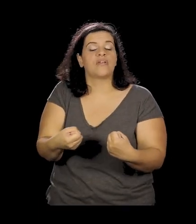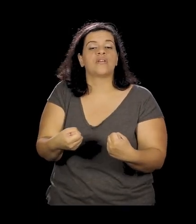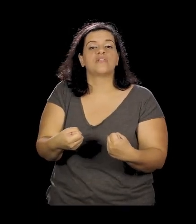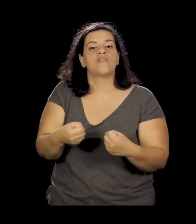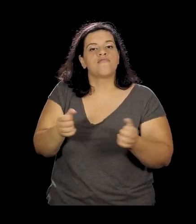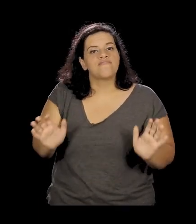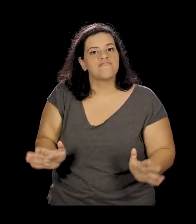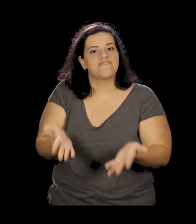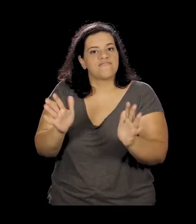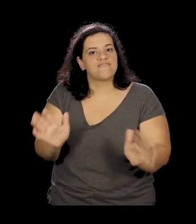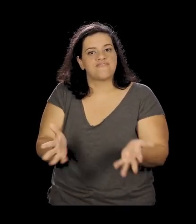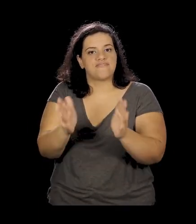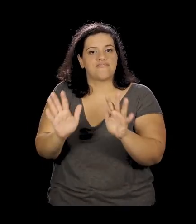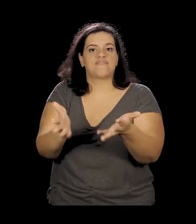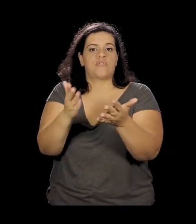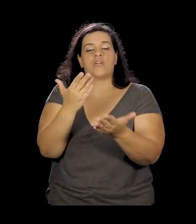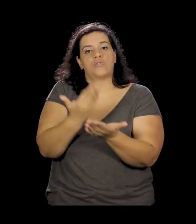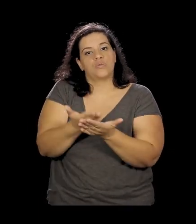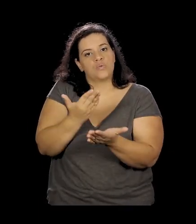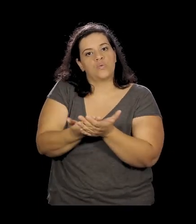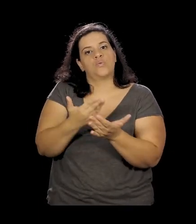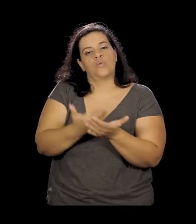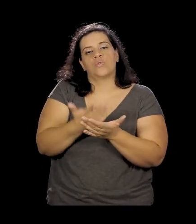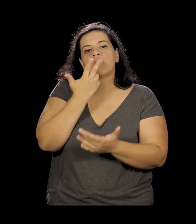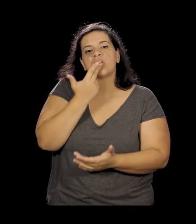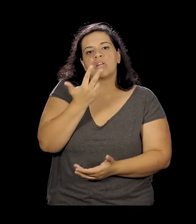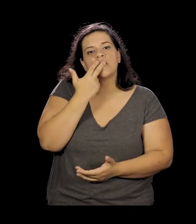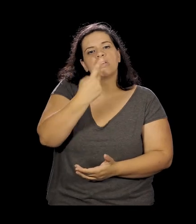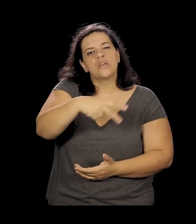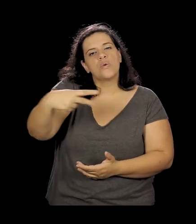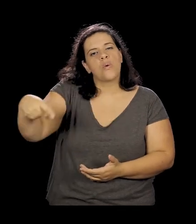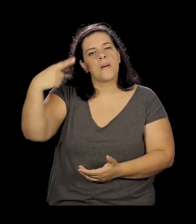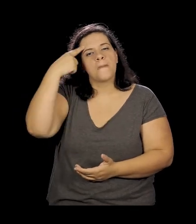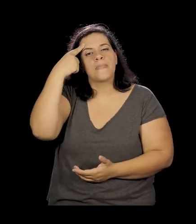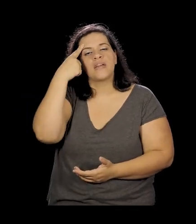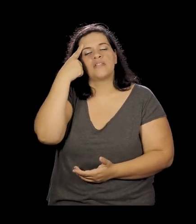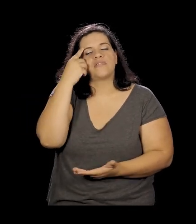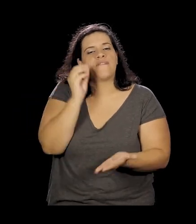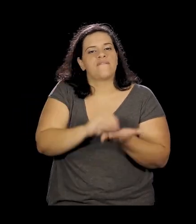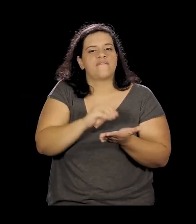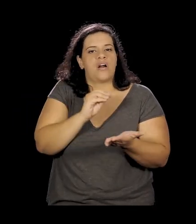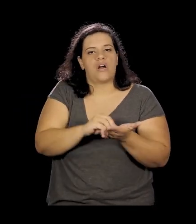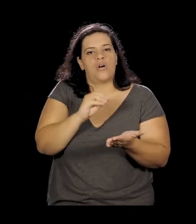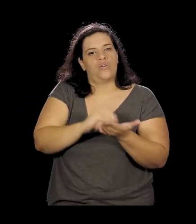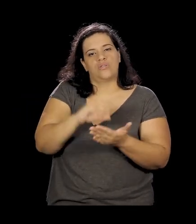incentiva o estudo de línguas que eles consideram críticas